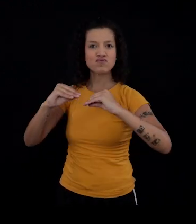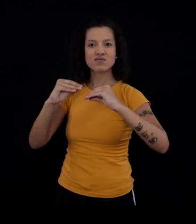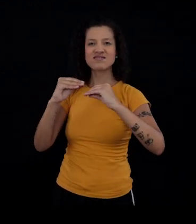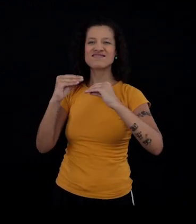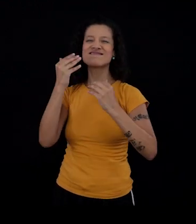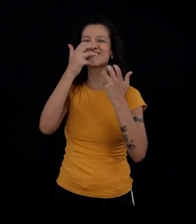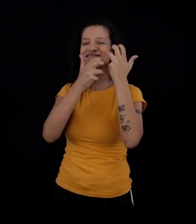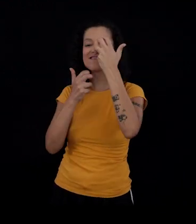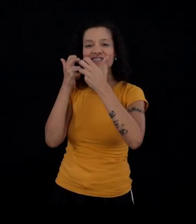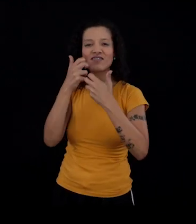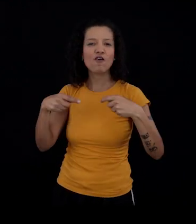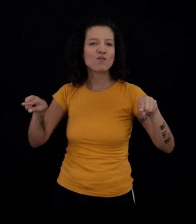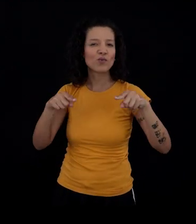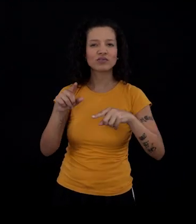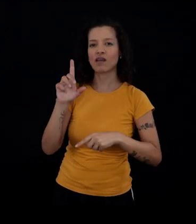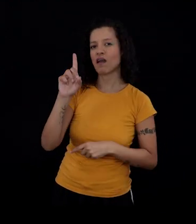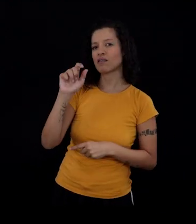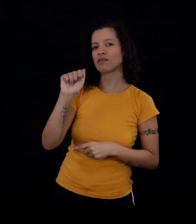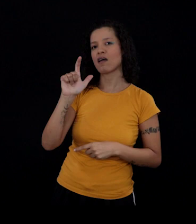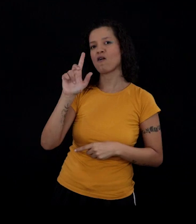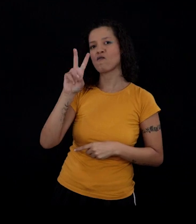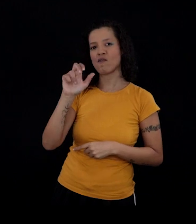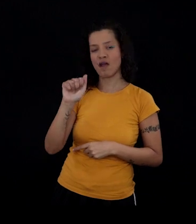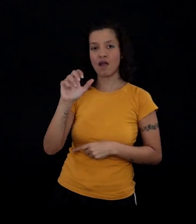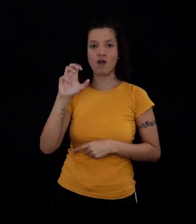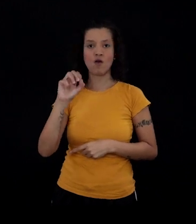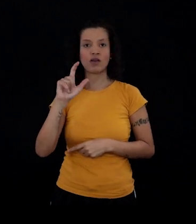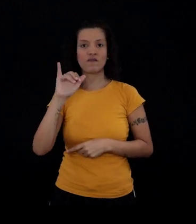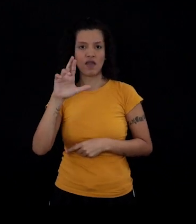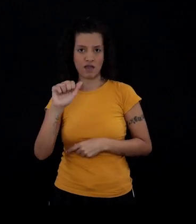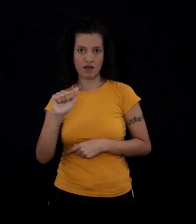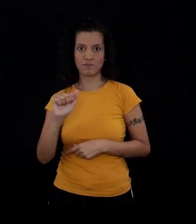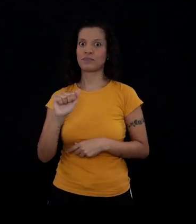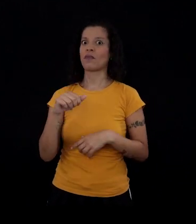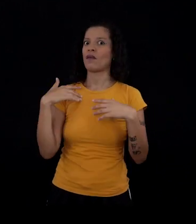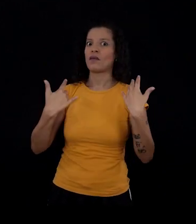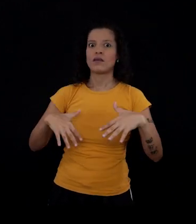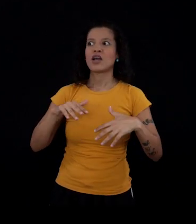Comecei a cantar músicas de Dalva de Oliveira, daí chamaram o Pajé para dentro de casa.